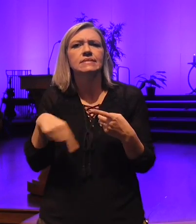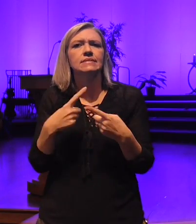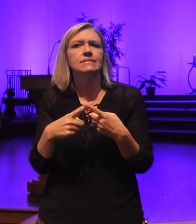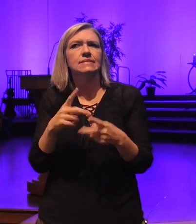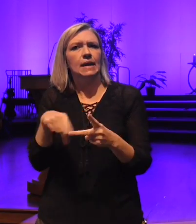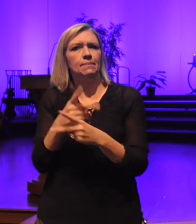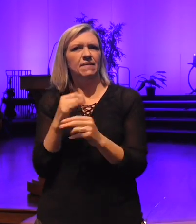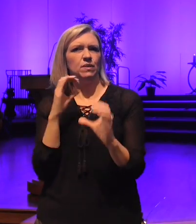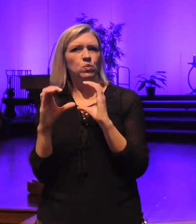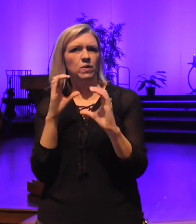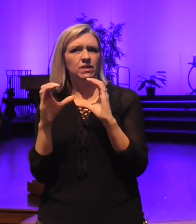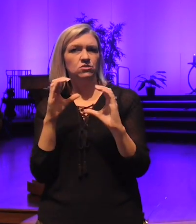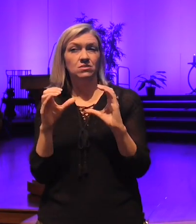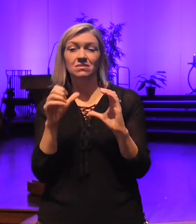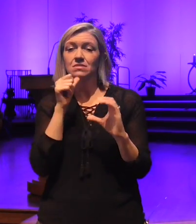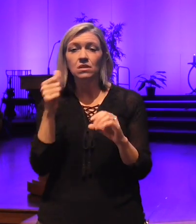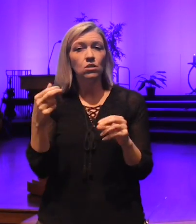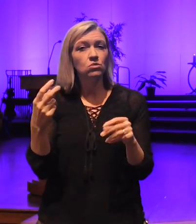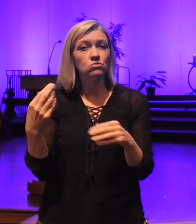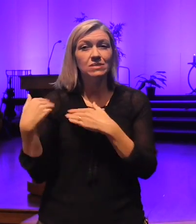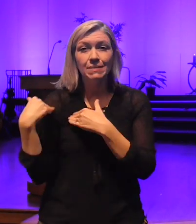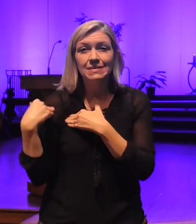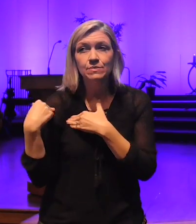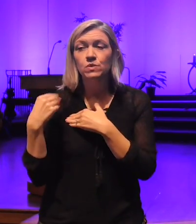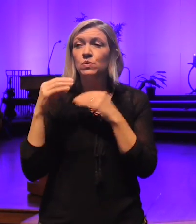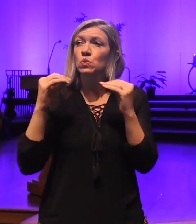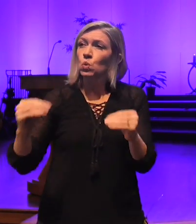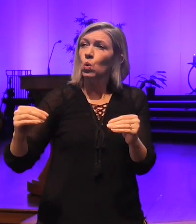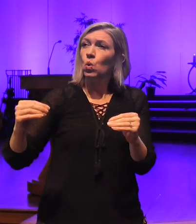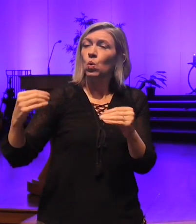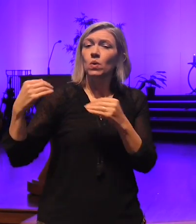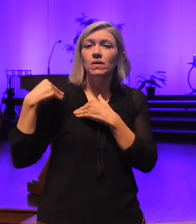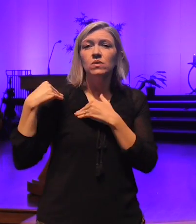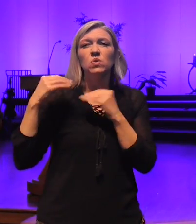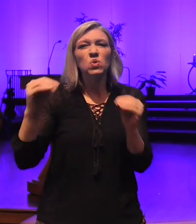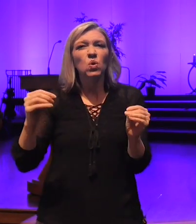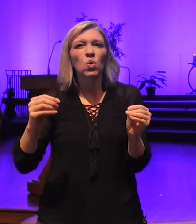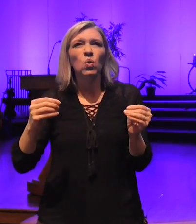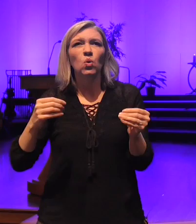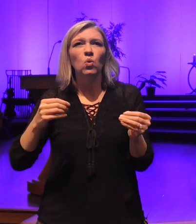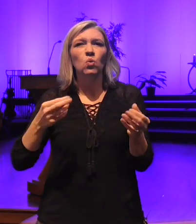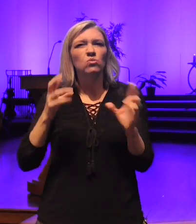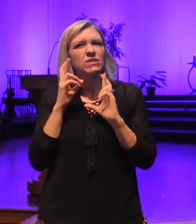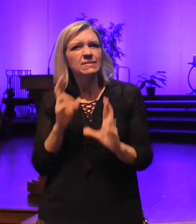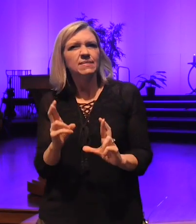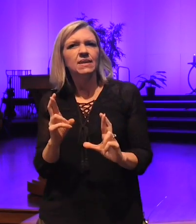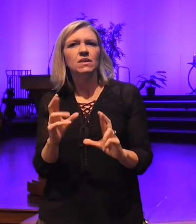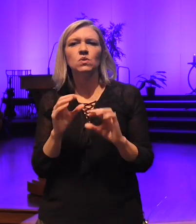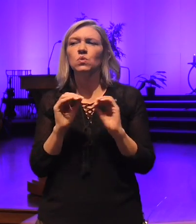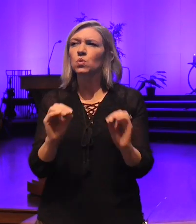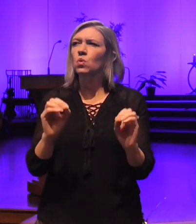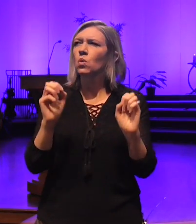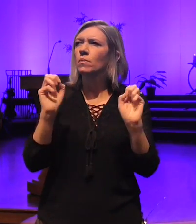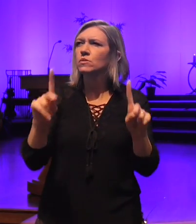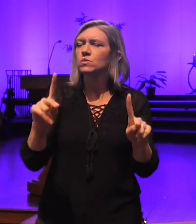es irresponsable no falta rendición de cuentas integridad no hay oportunidad para el diálogo